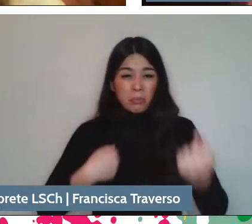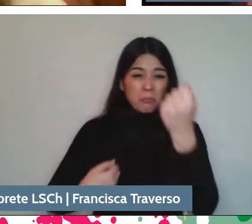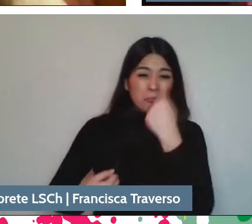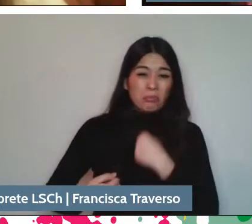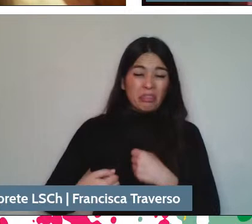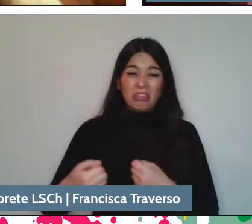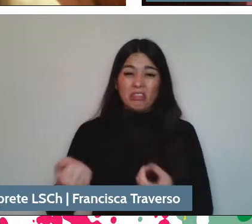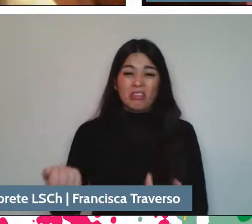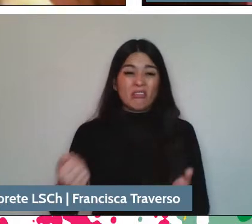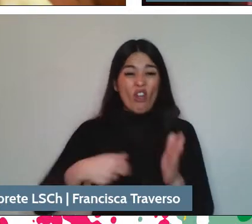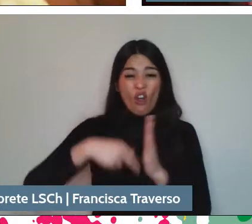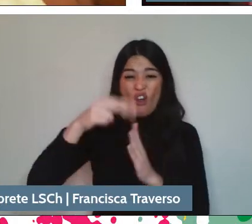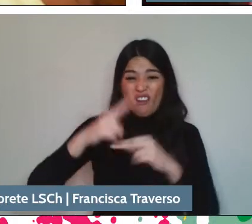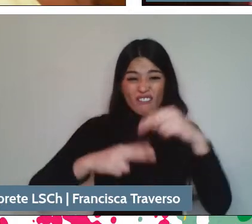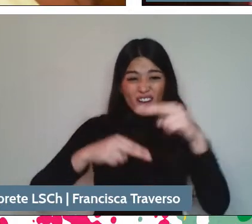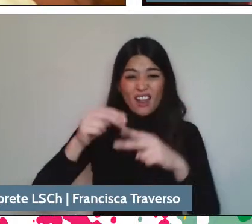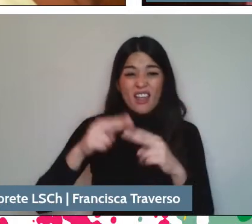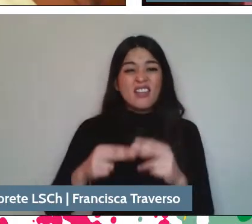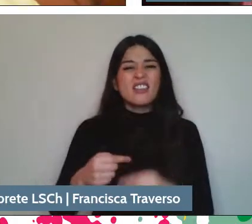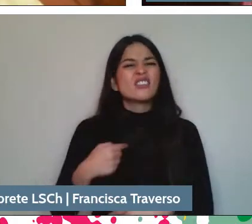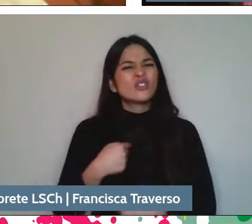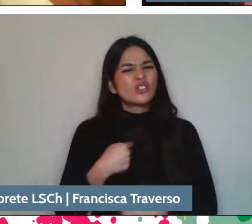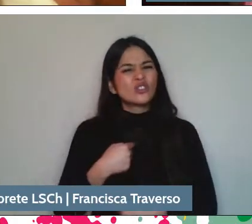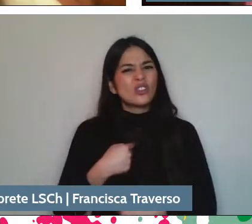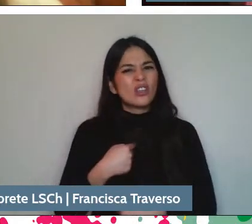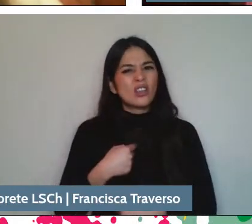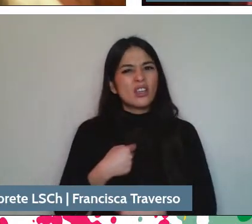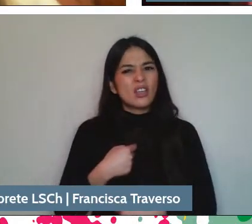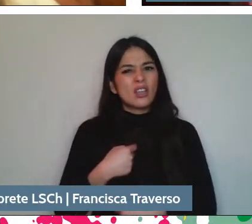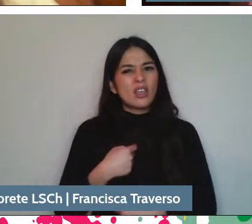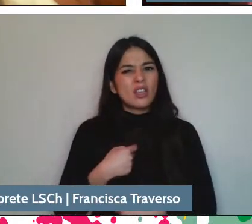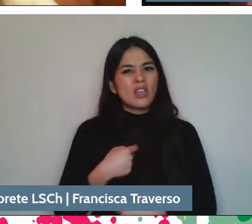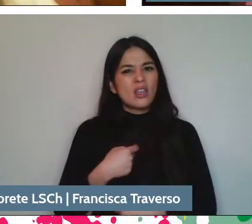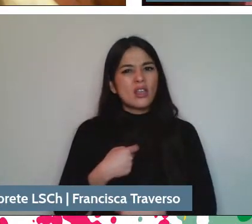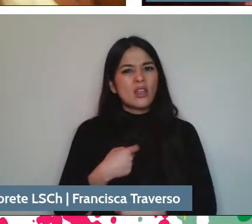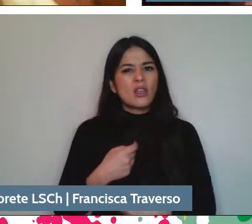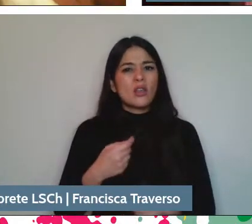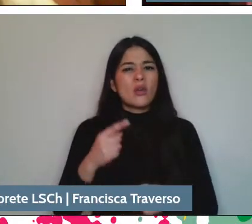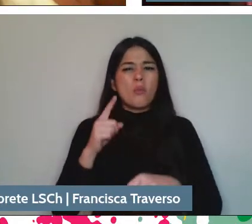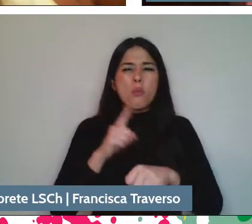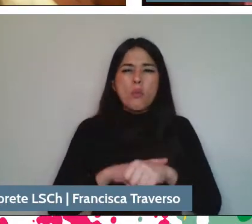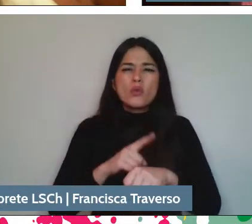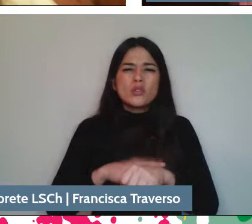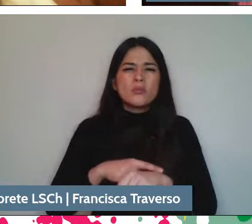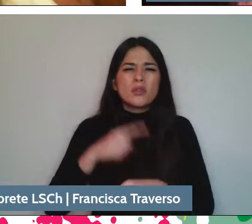yo creí en muchos momentos que a lo mejor tenían razón.